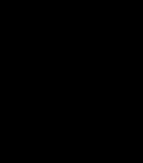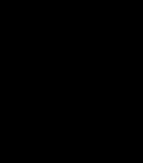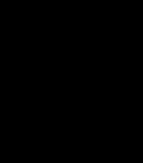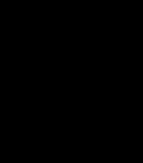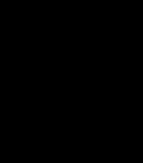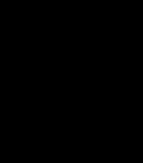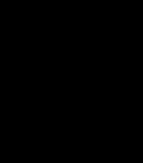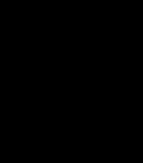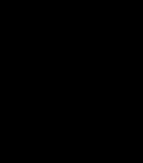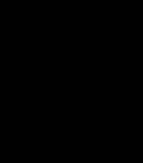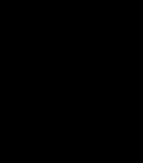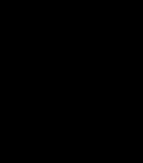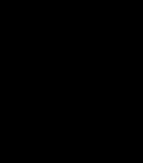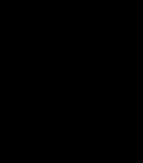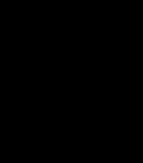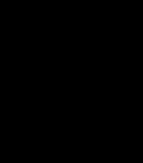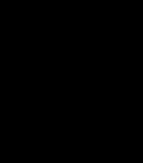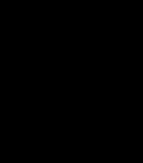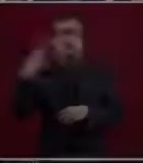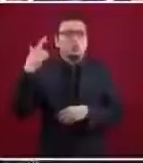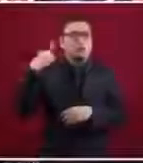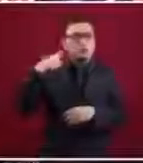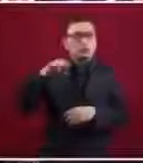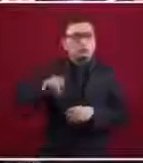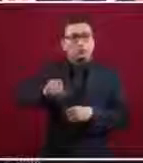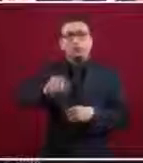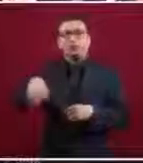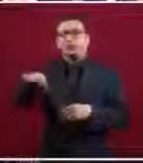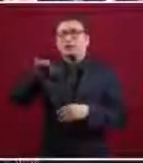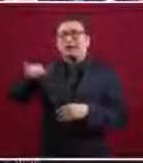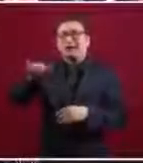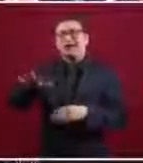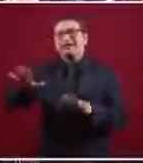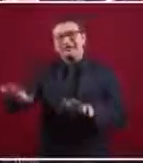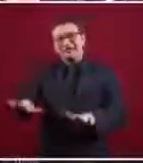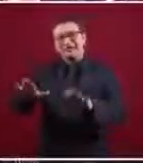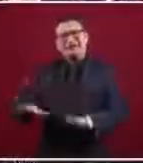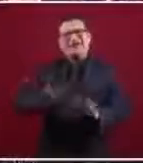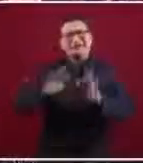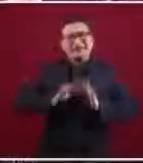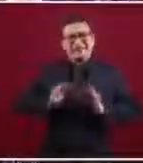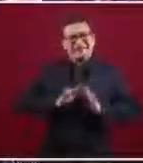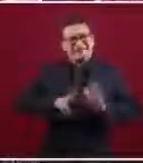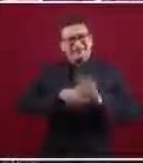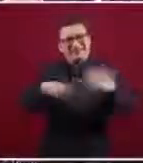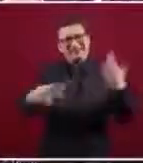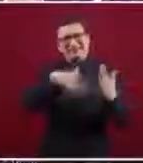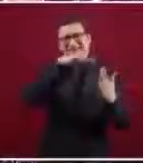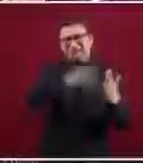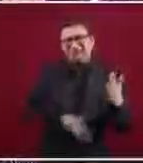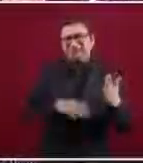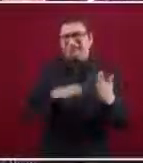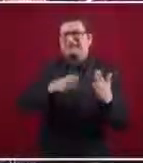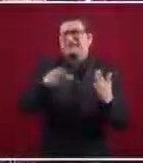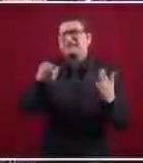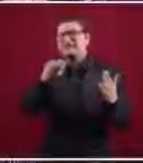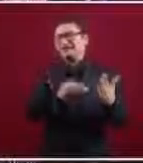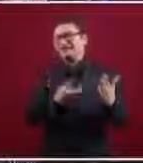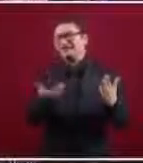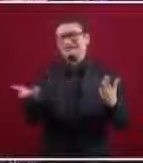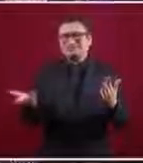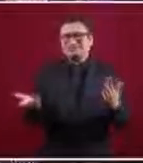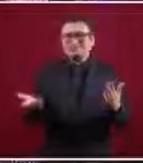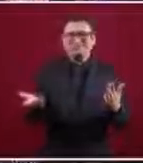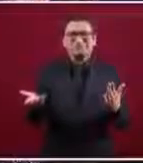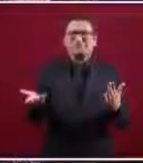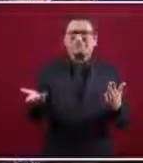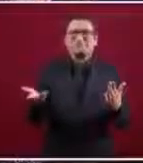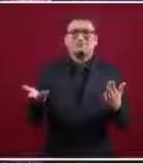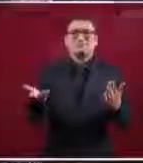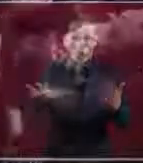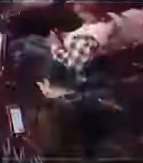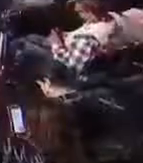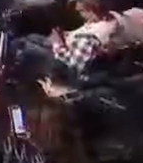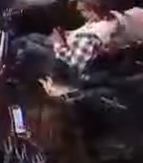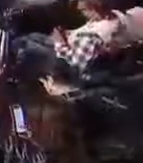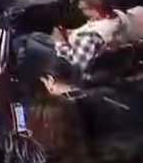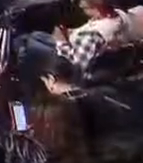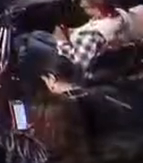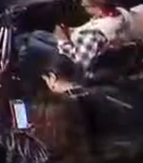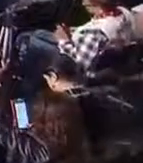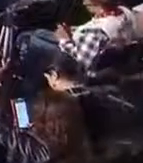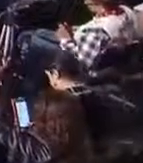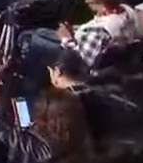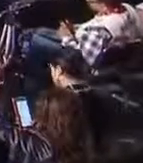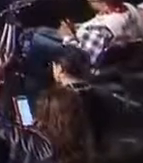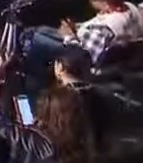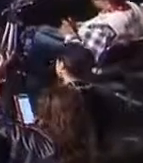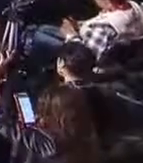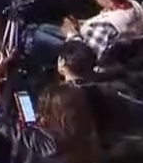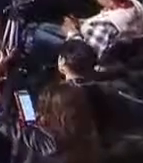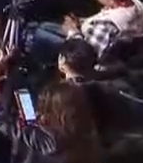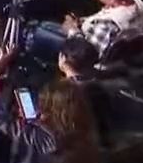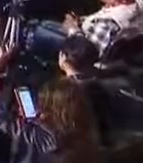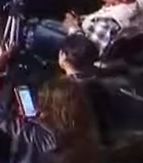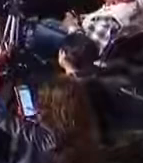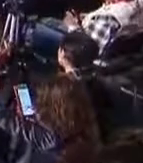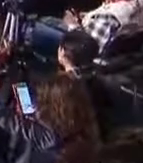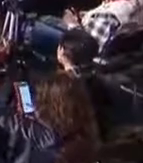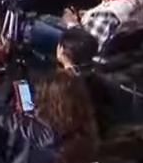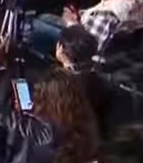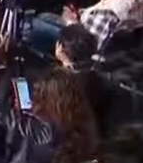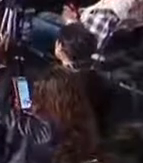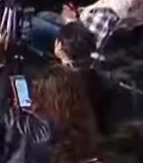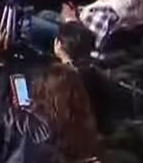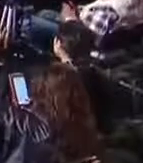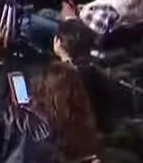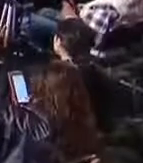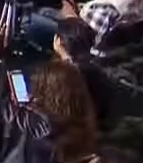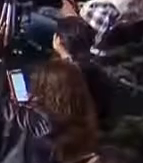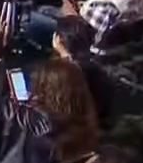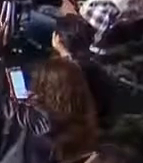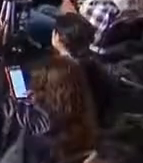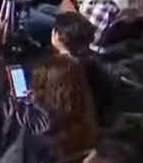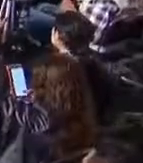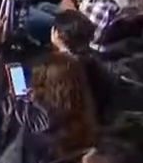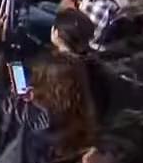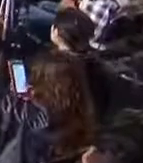de radio o televisión para decirle: ‘Bájale, échanos la mano, este periodista se excede’.